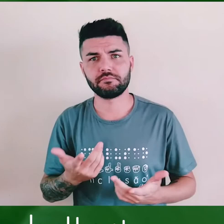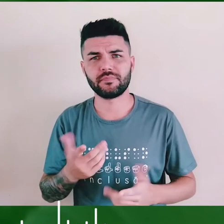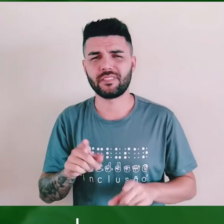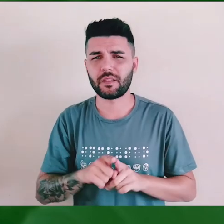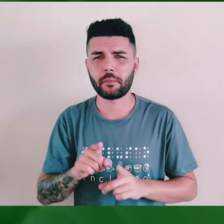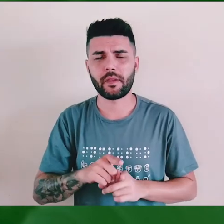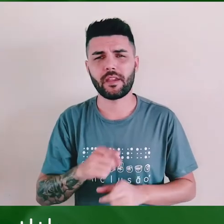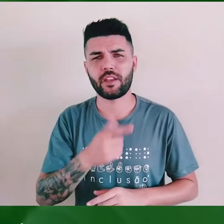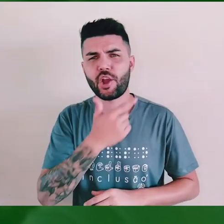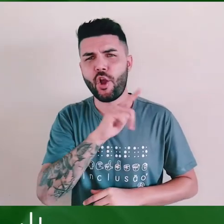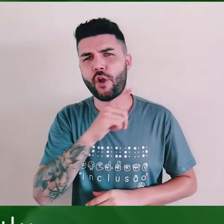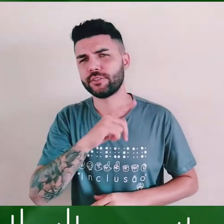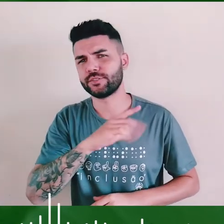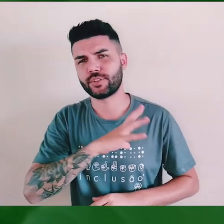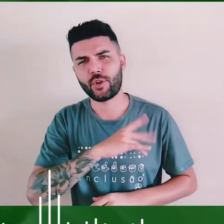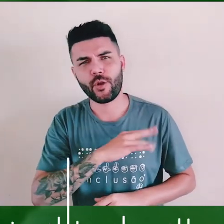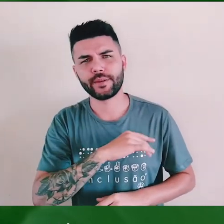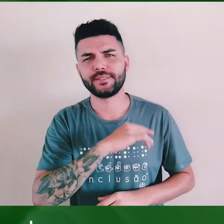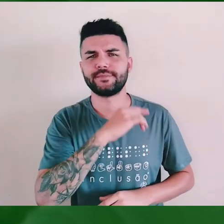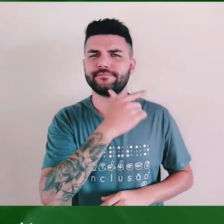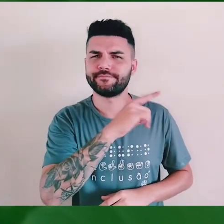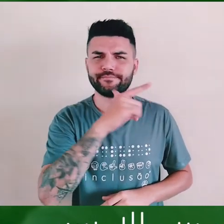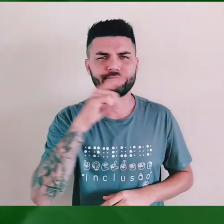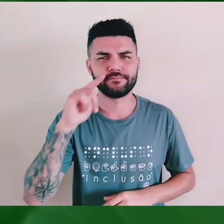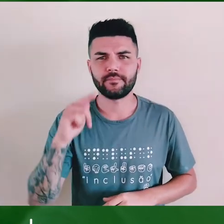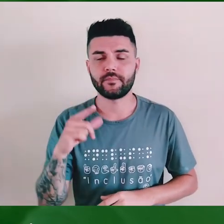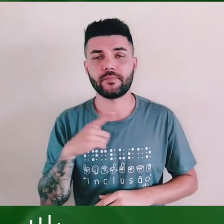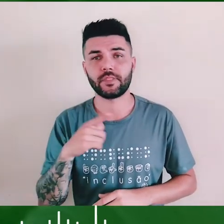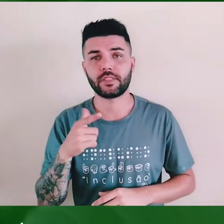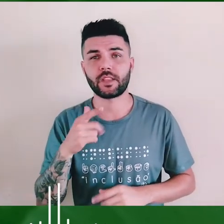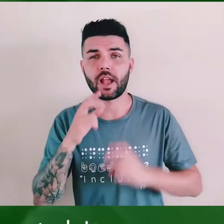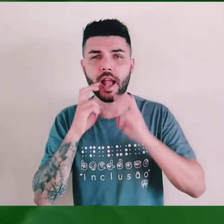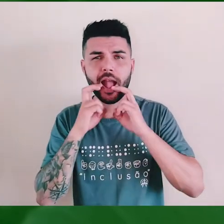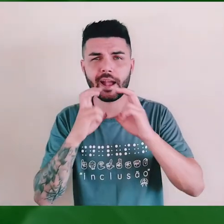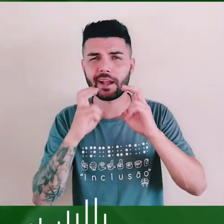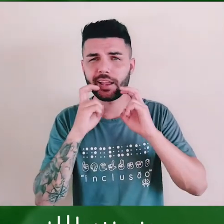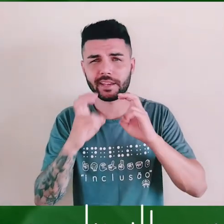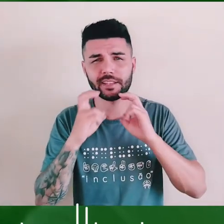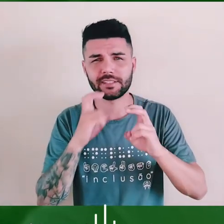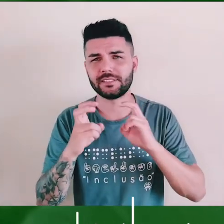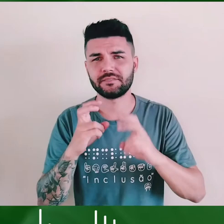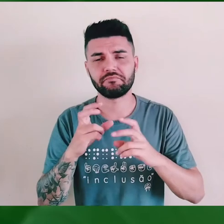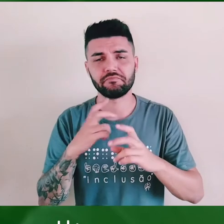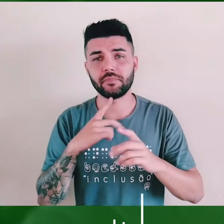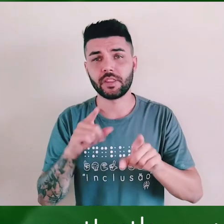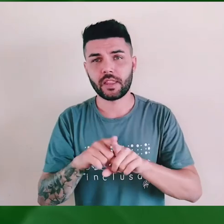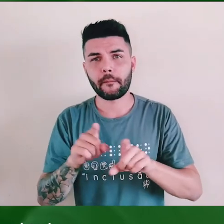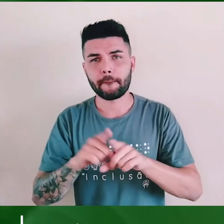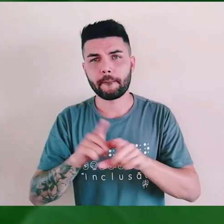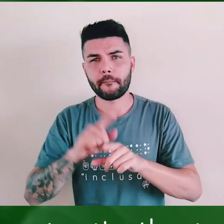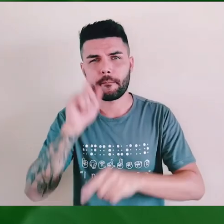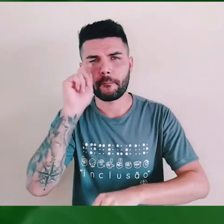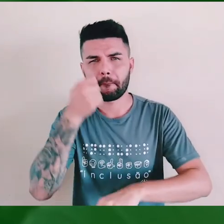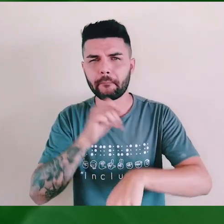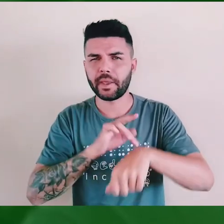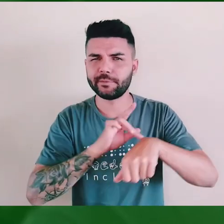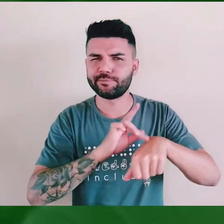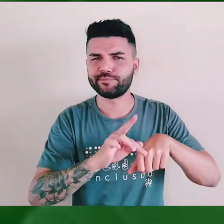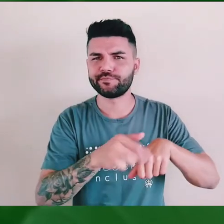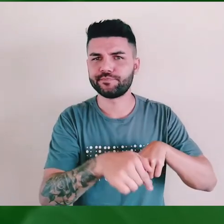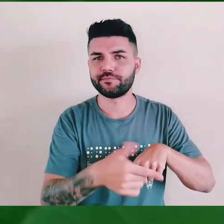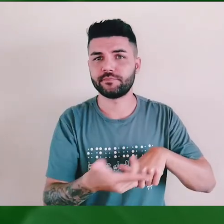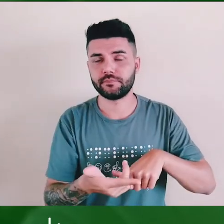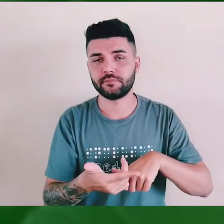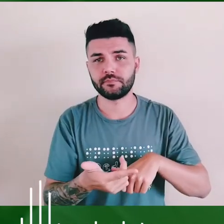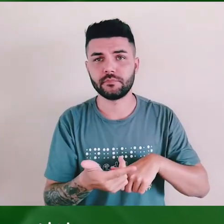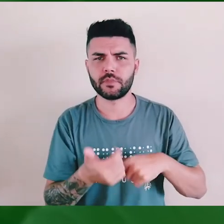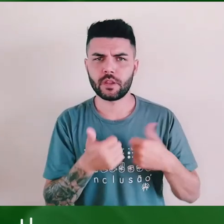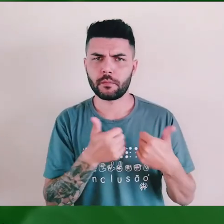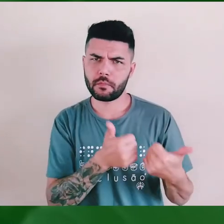também o Corinthians, esses gritos homofóbicos, gritos racistas até... era algo que "ahh,